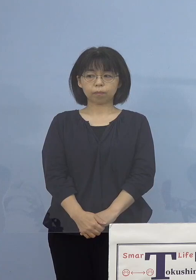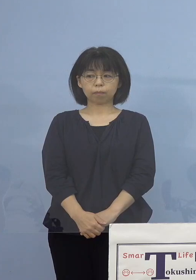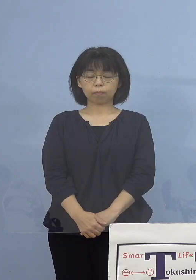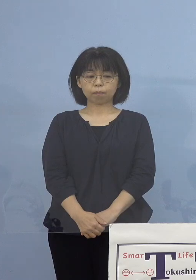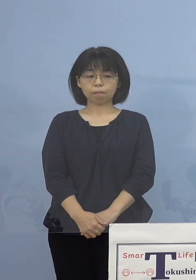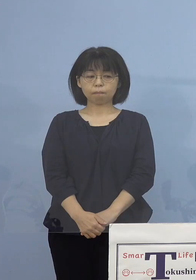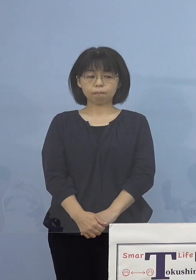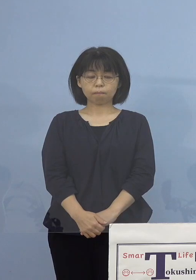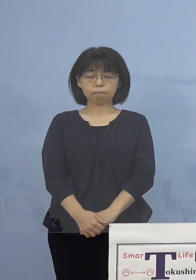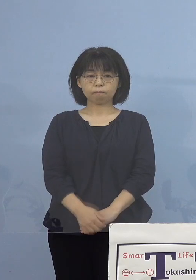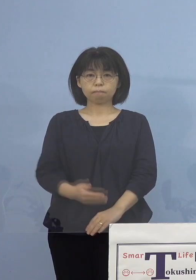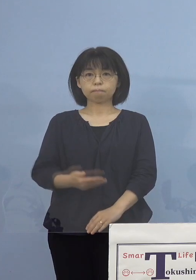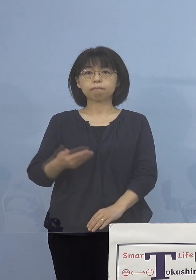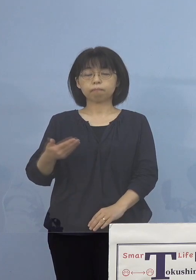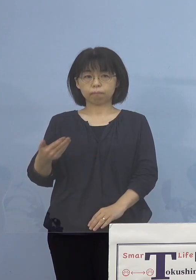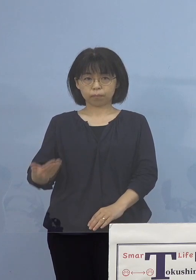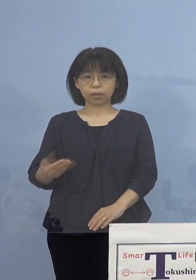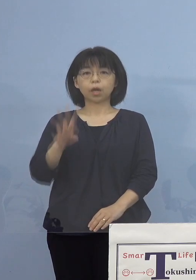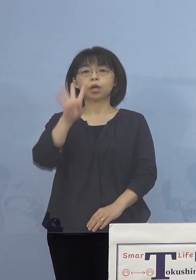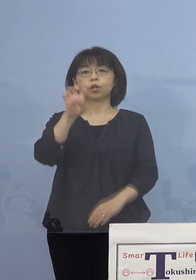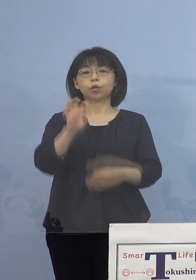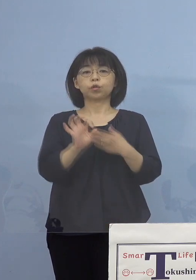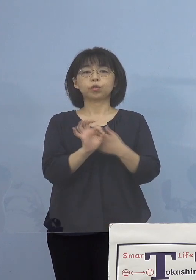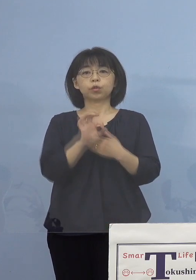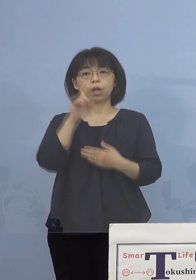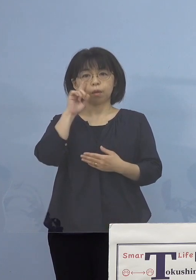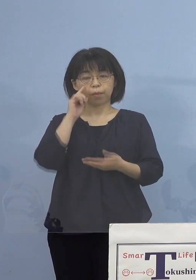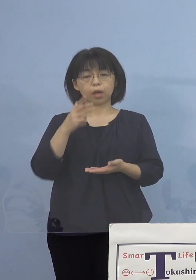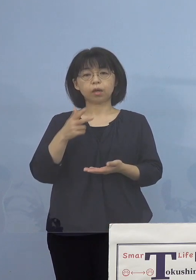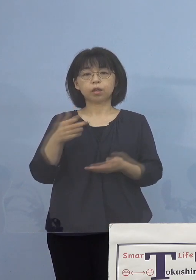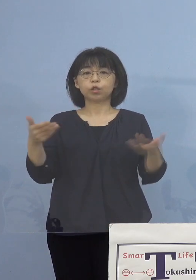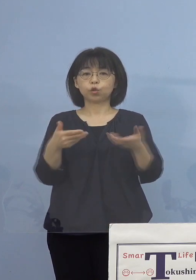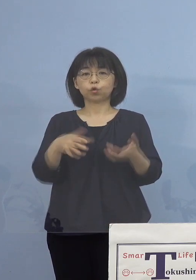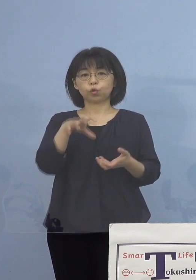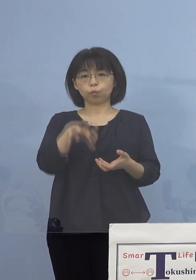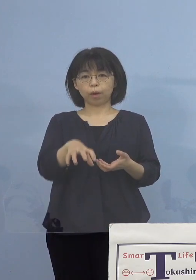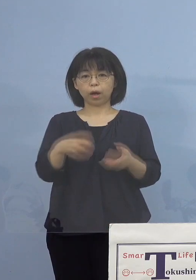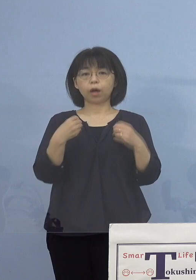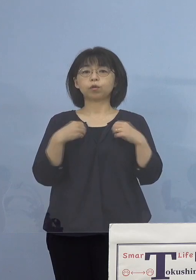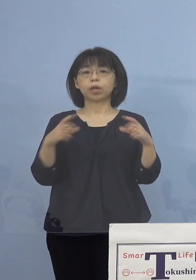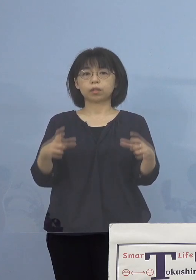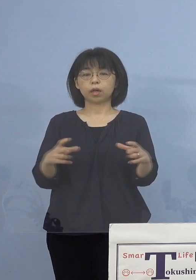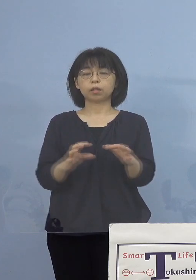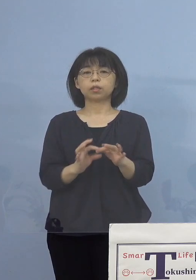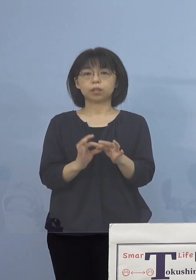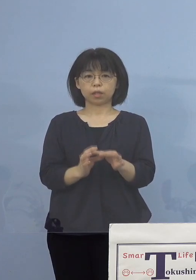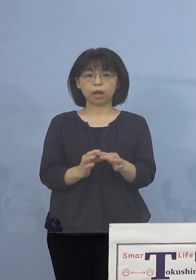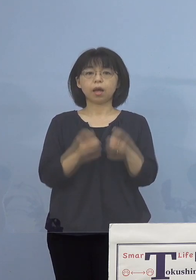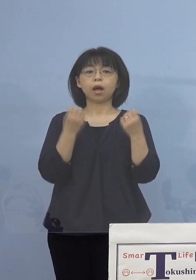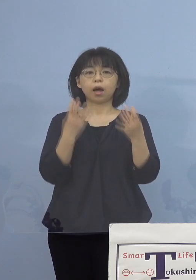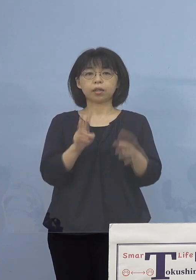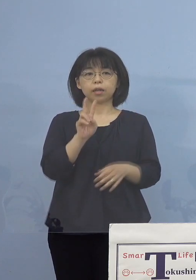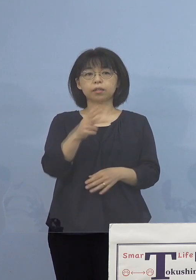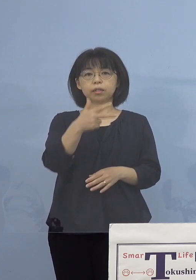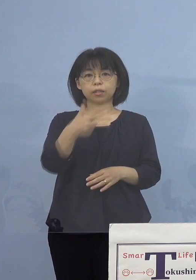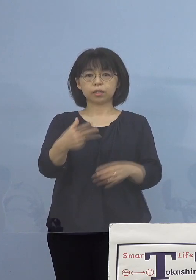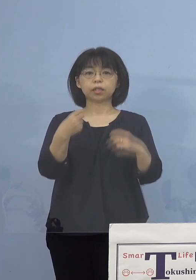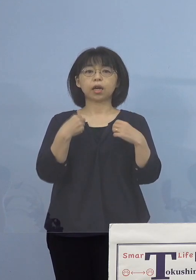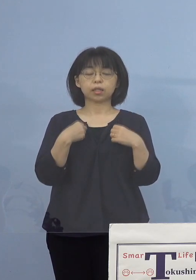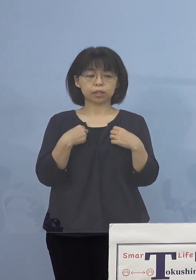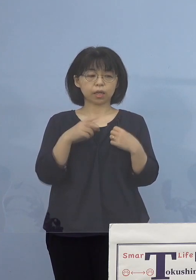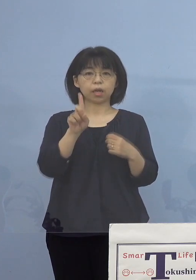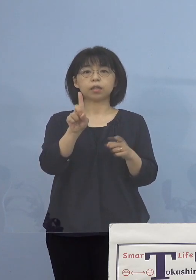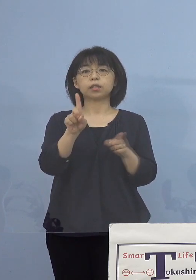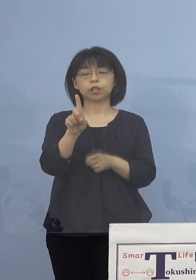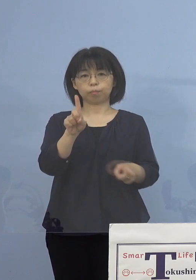次に、「40例目職場クラスター」について 新たに二次感染1名の陽性が確認されました